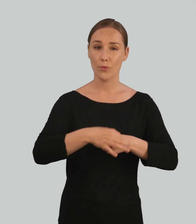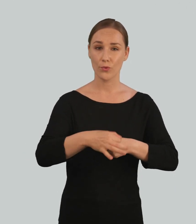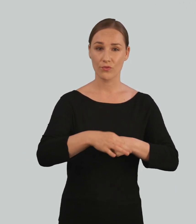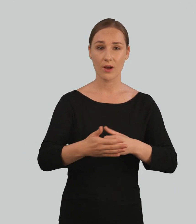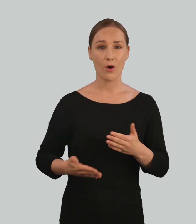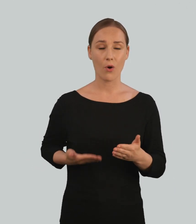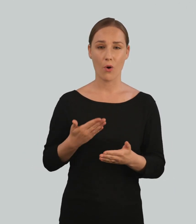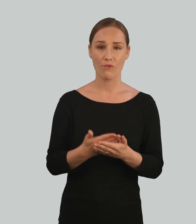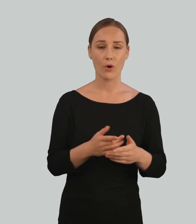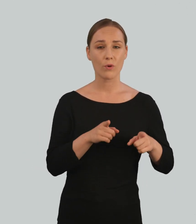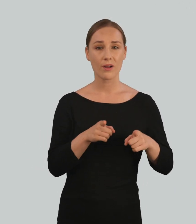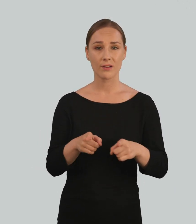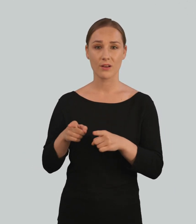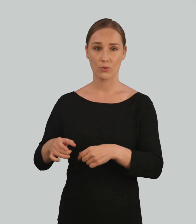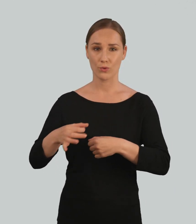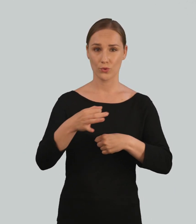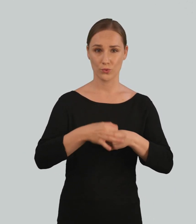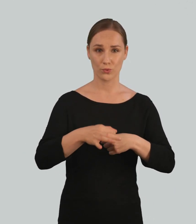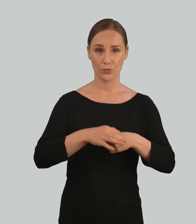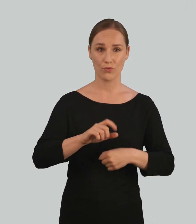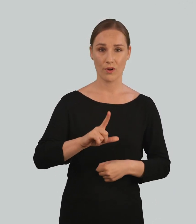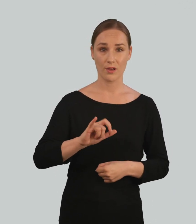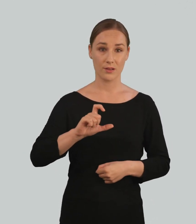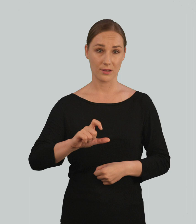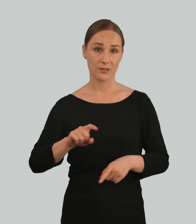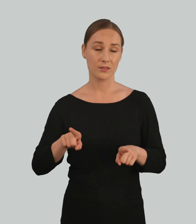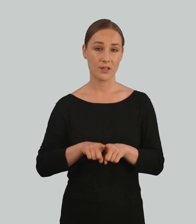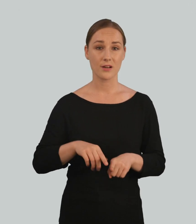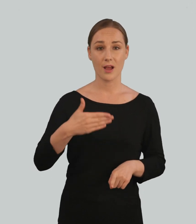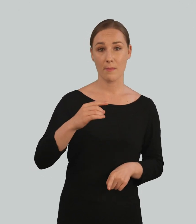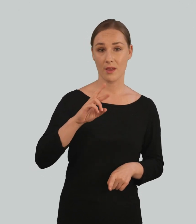W Uniwersytecie oferowane są kierunki studiów licencjackich oraz magisterskich